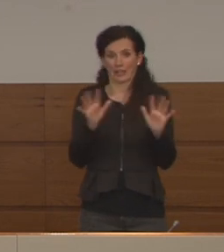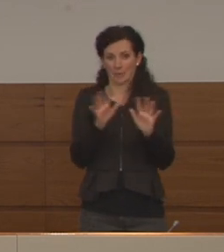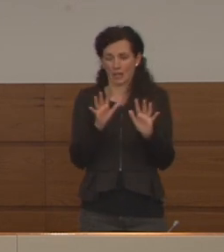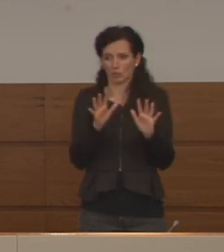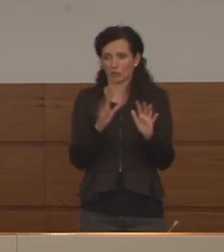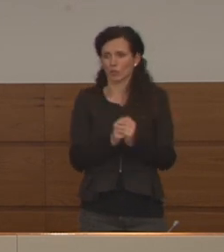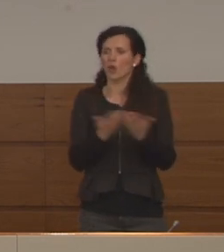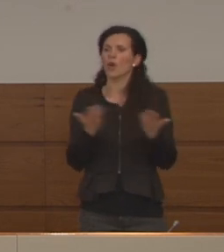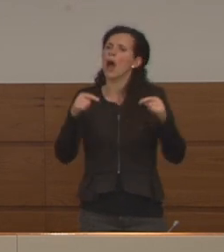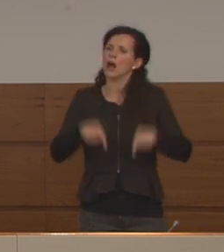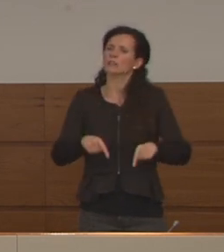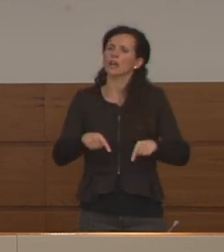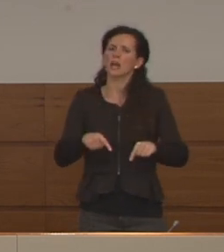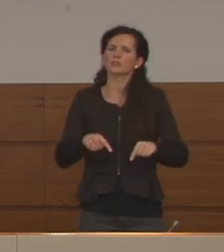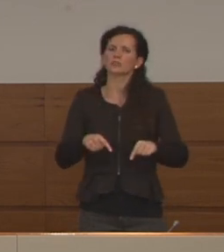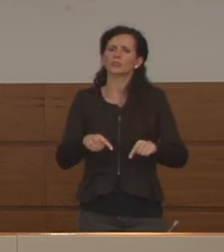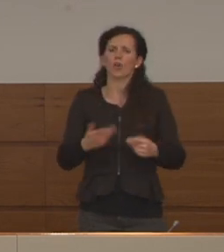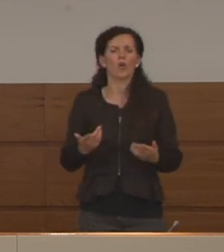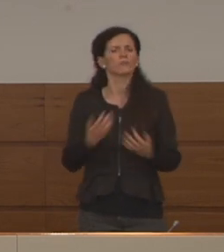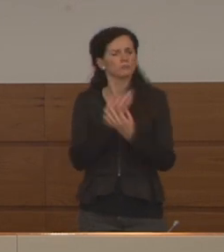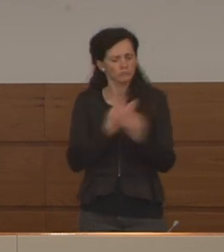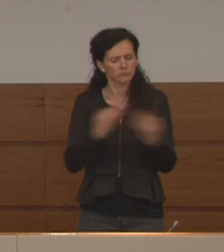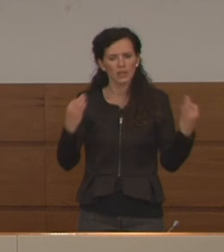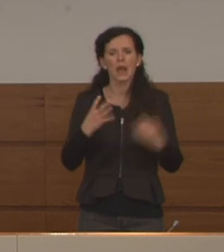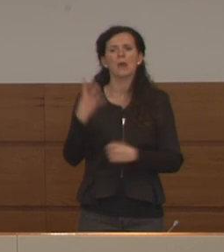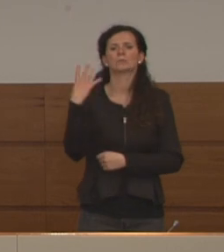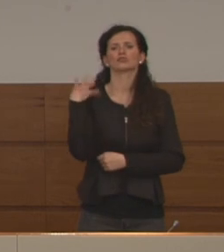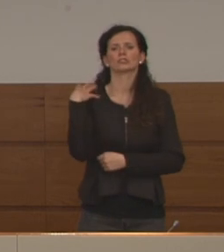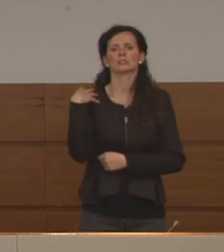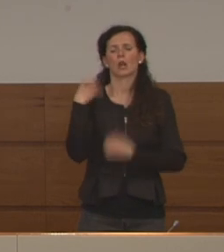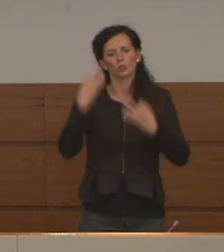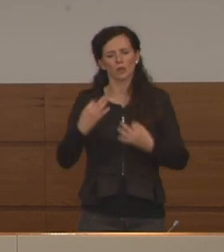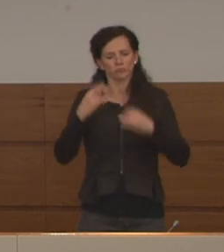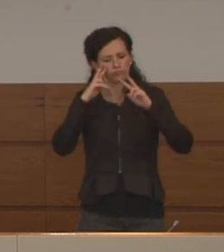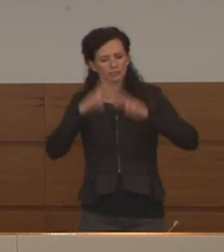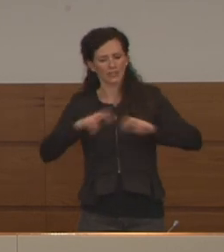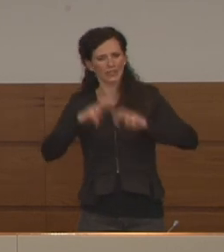Ora finalmente la magistratura sta indagando. Ma intanto vi chiedo è possibile dare